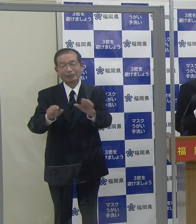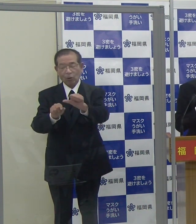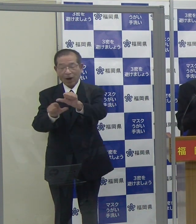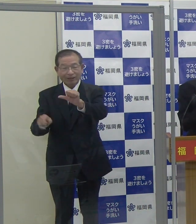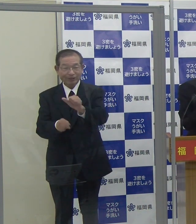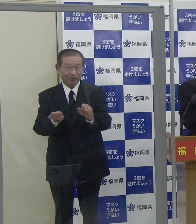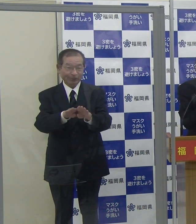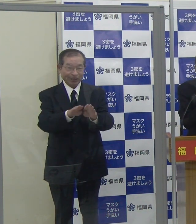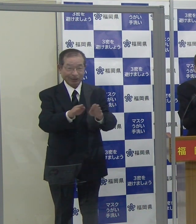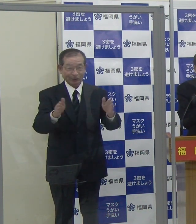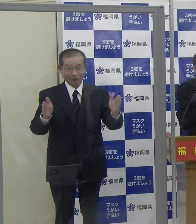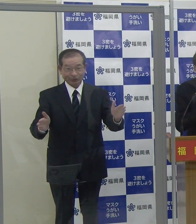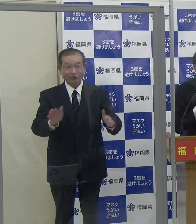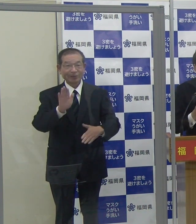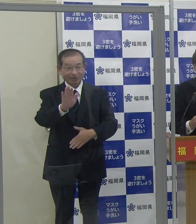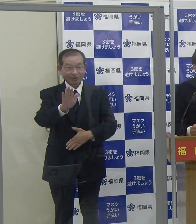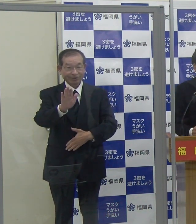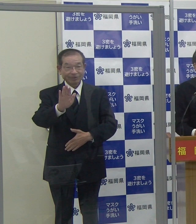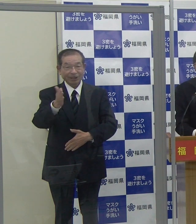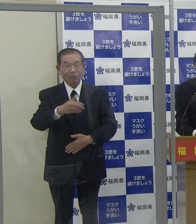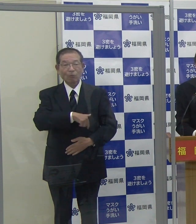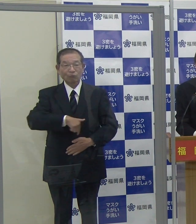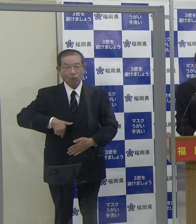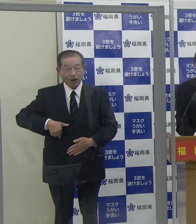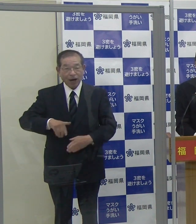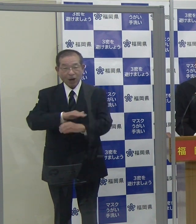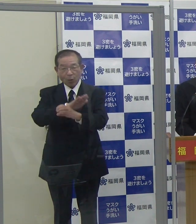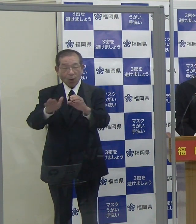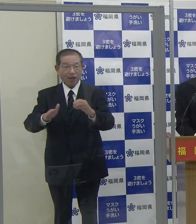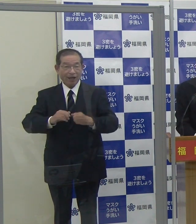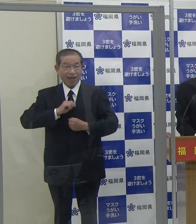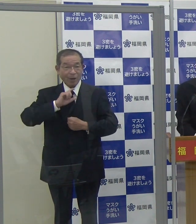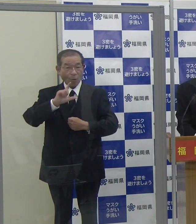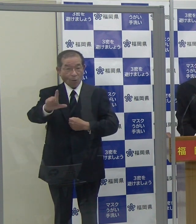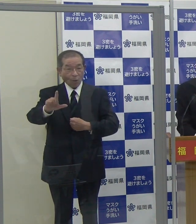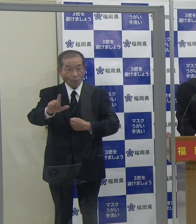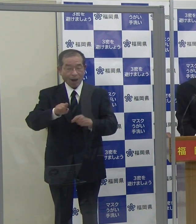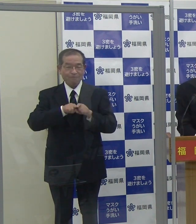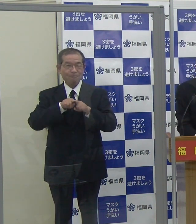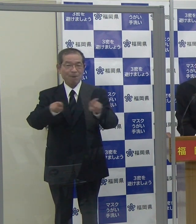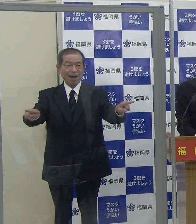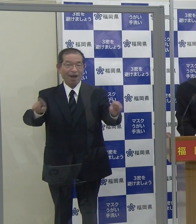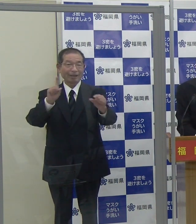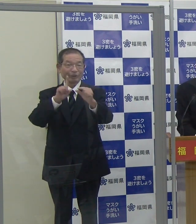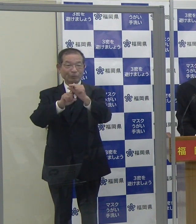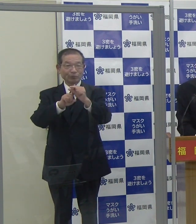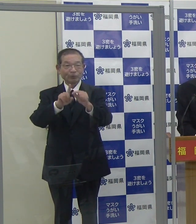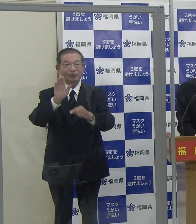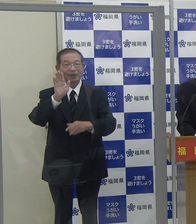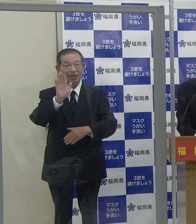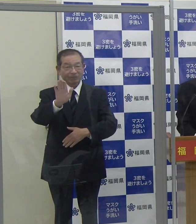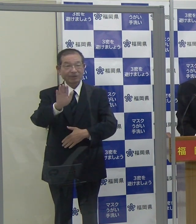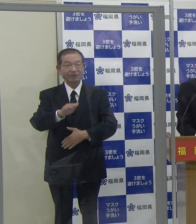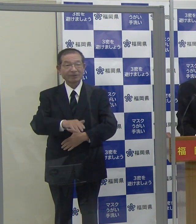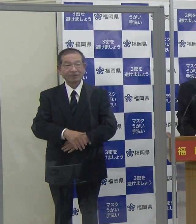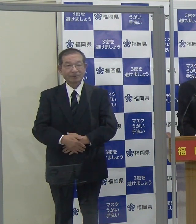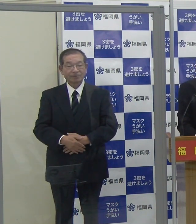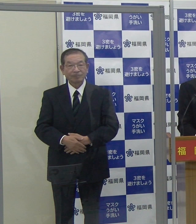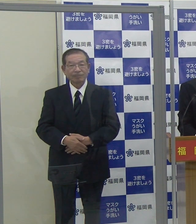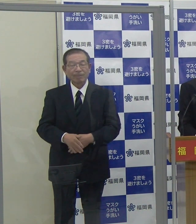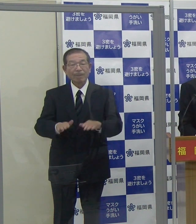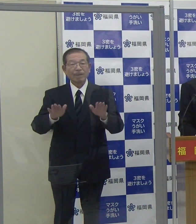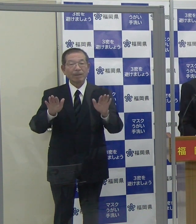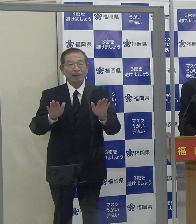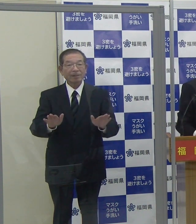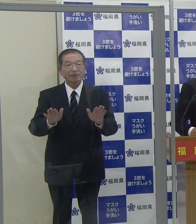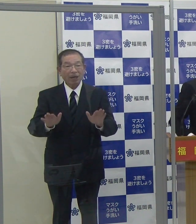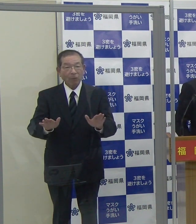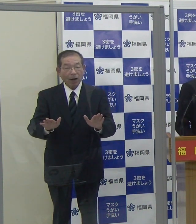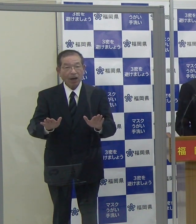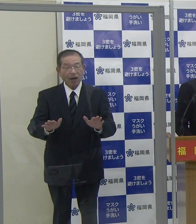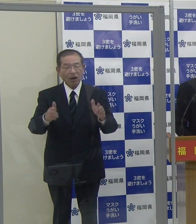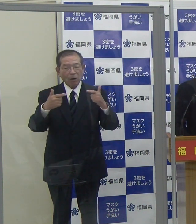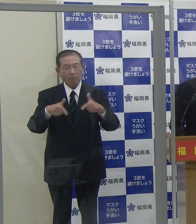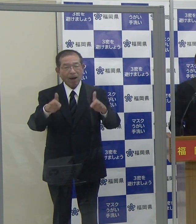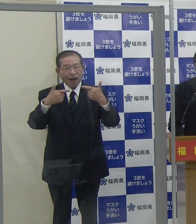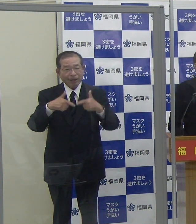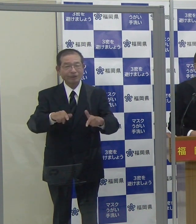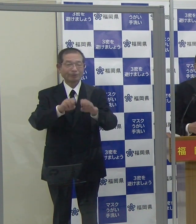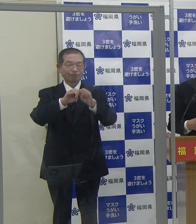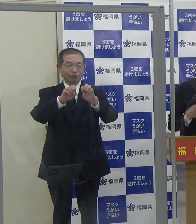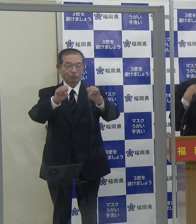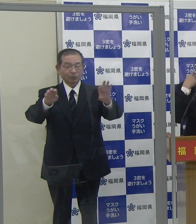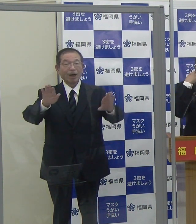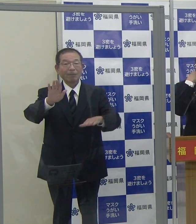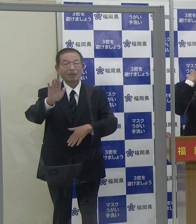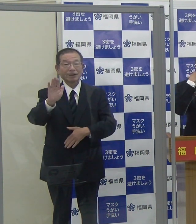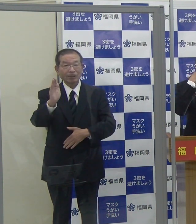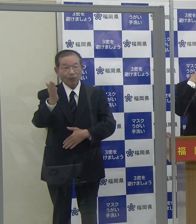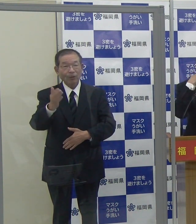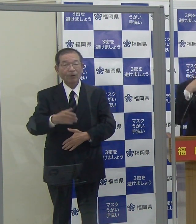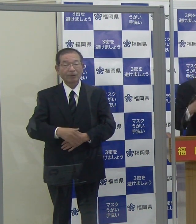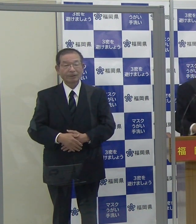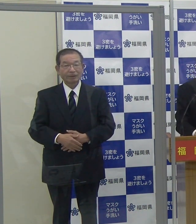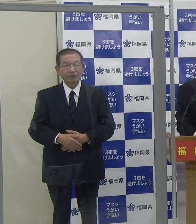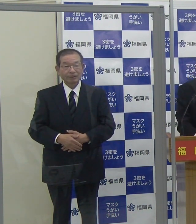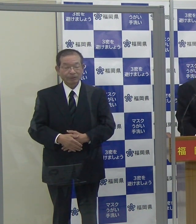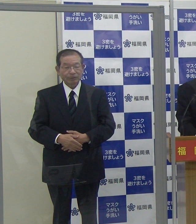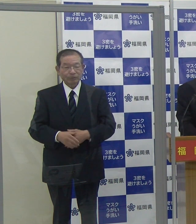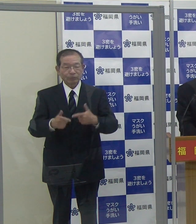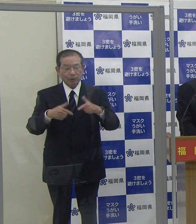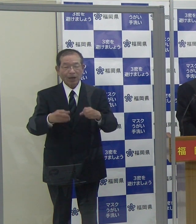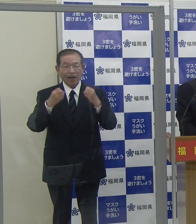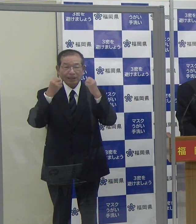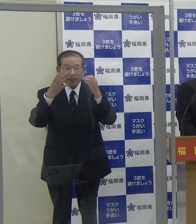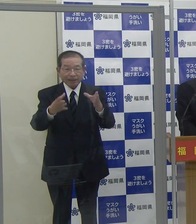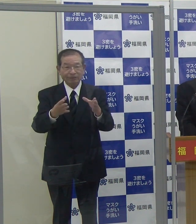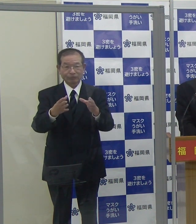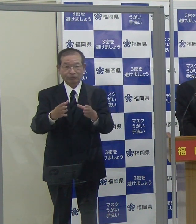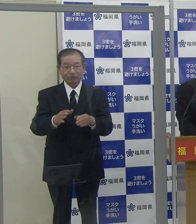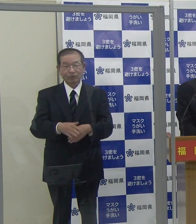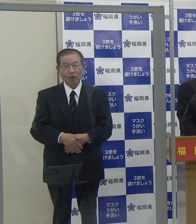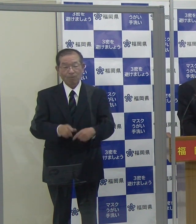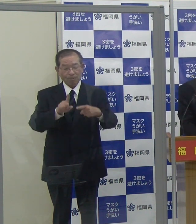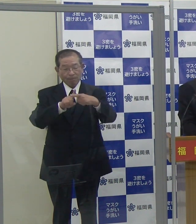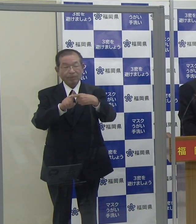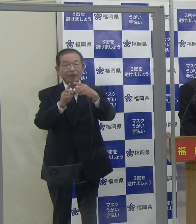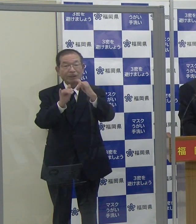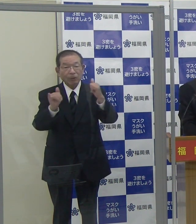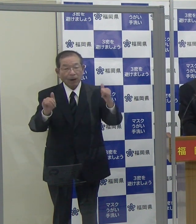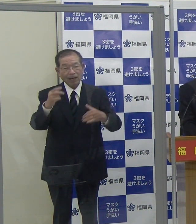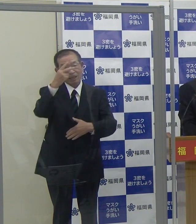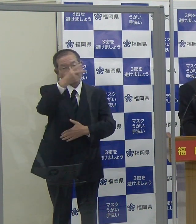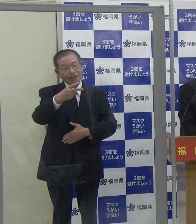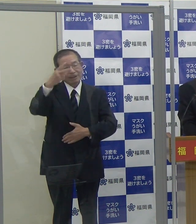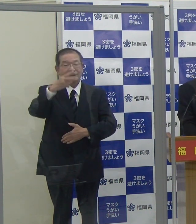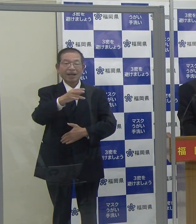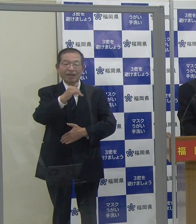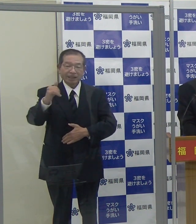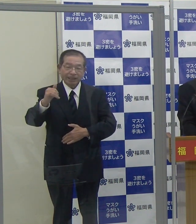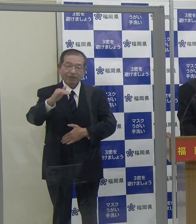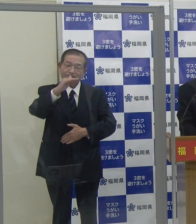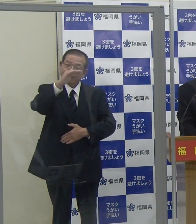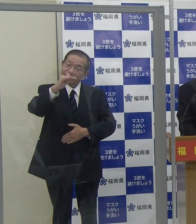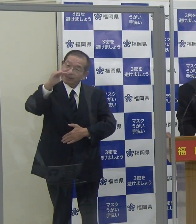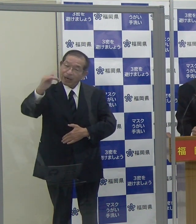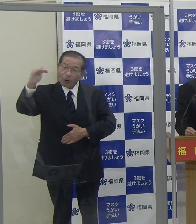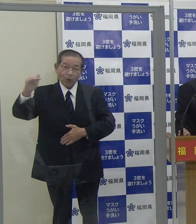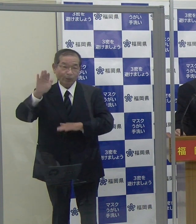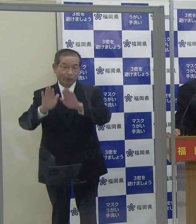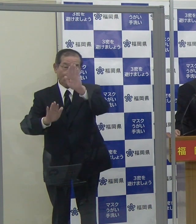しかし、福岡コロナ警報は発動中です。毎日報道等で伝えられていますが、新規陽性者数は２，０００人前後が続いています。